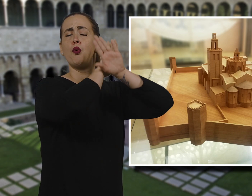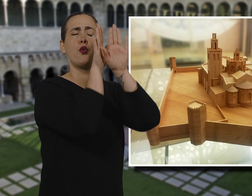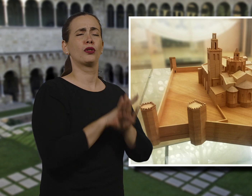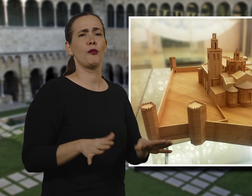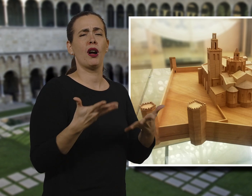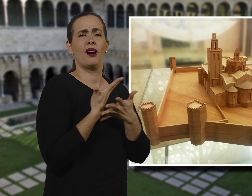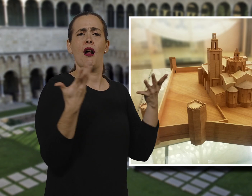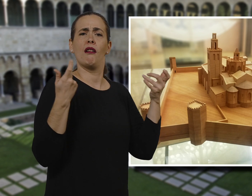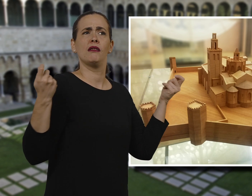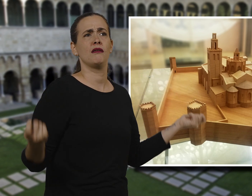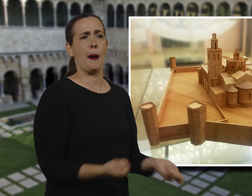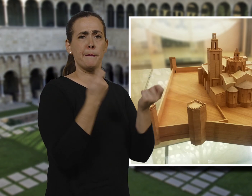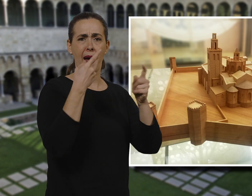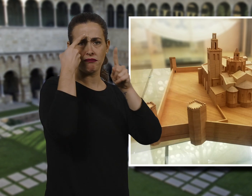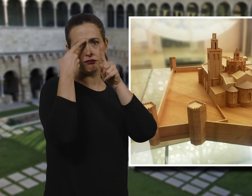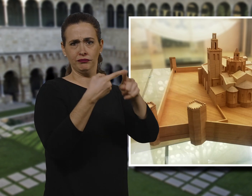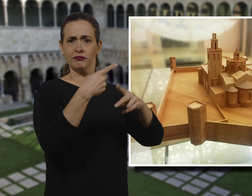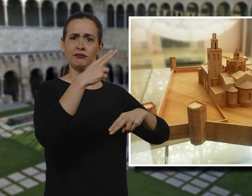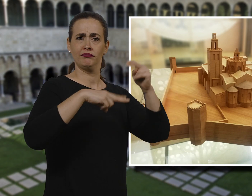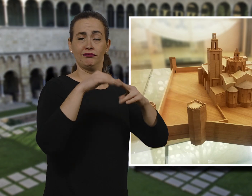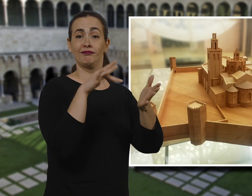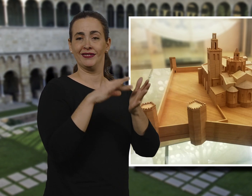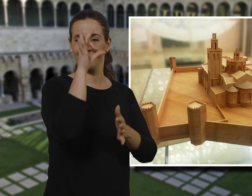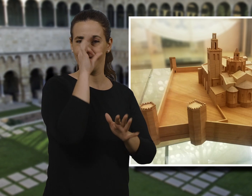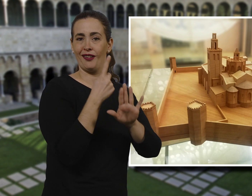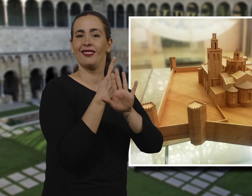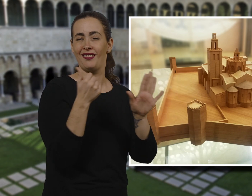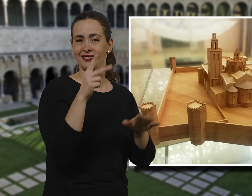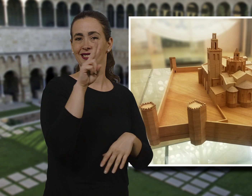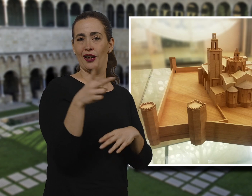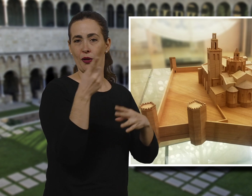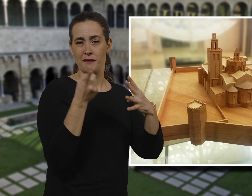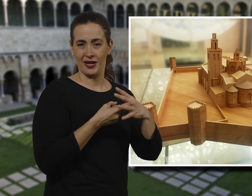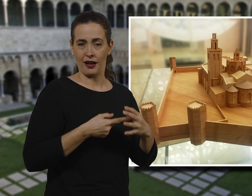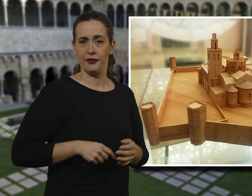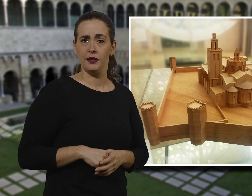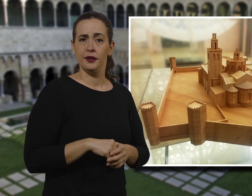La última gran campanya constructiva data de la segona meitat del segle XVI.